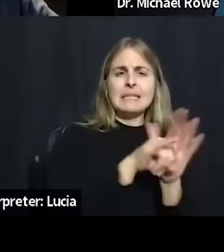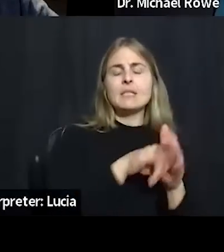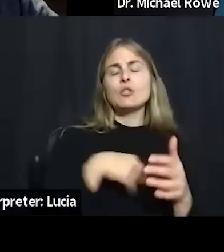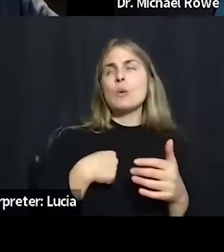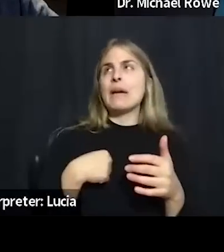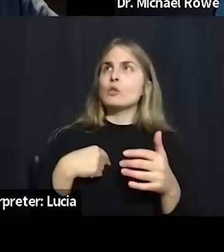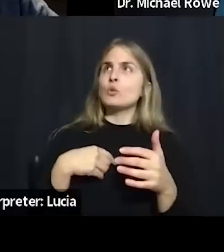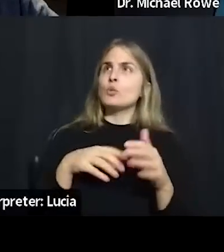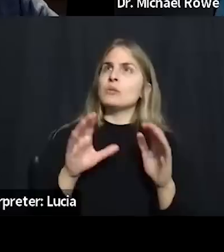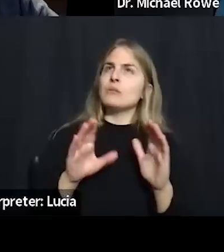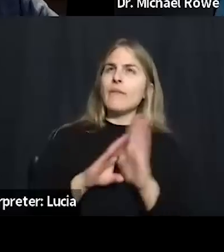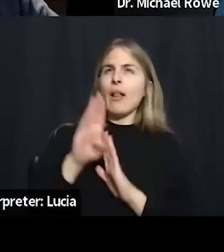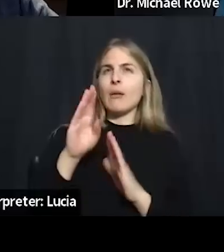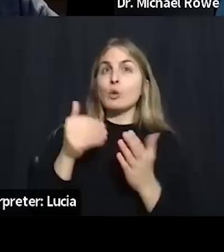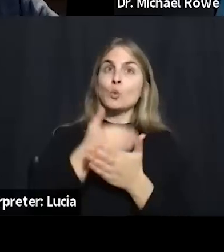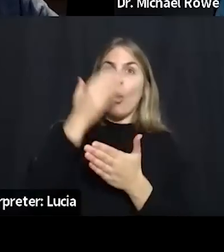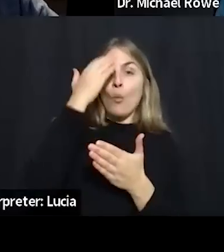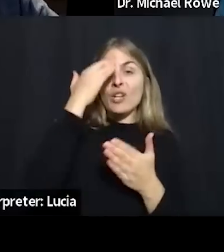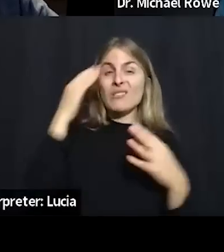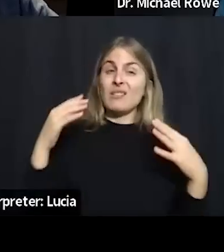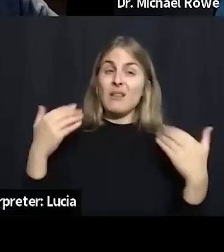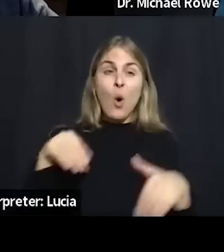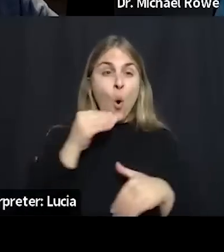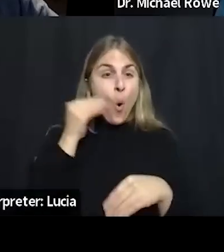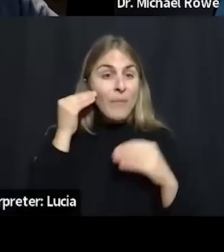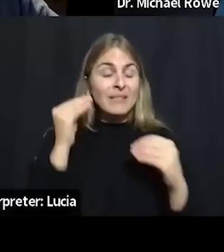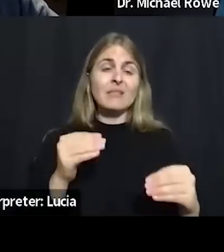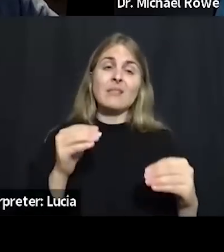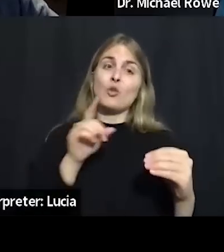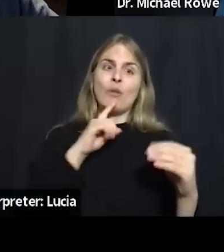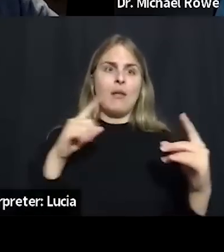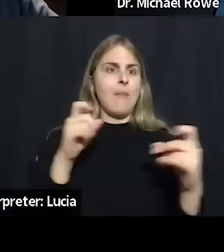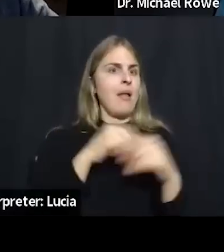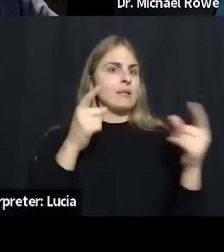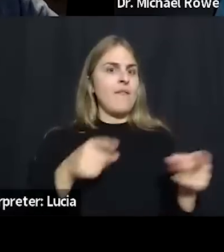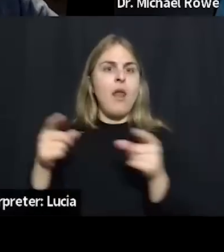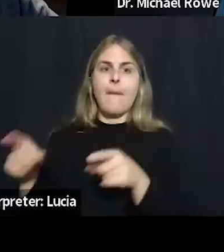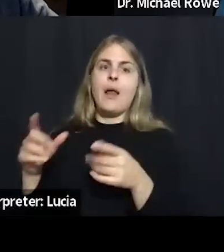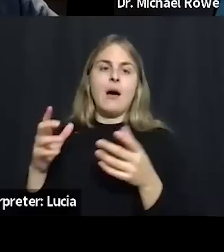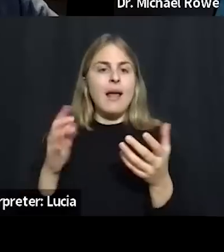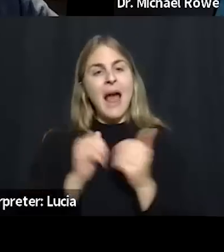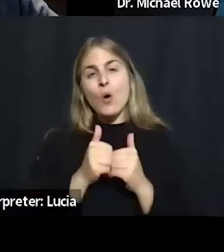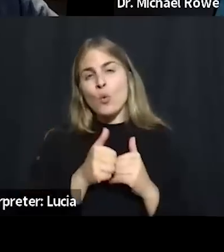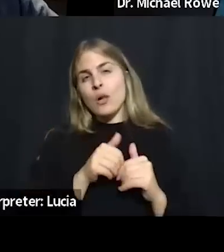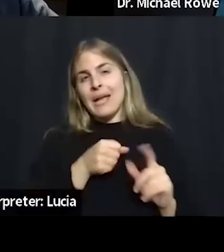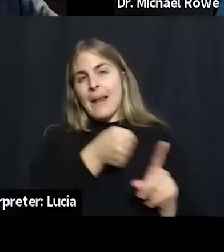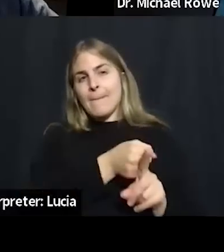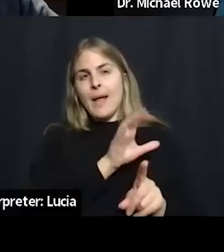sobre la complejidad del sinhogarismo como fenómeno y cómo eso impacta la experiencia vivida de las personas y sus vidas diarias sin hogar.